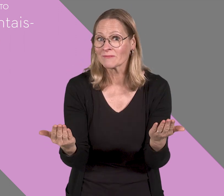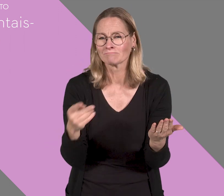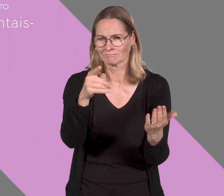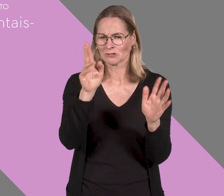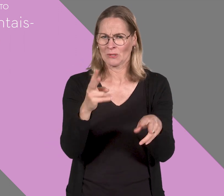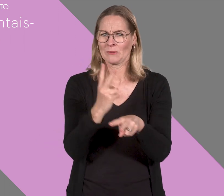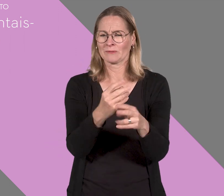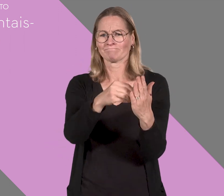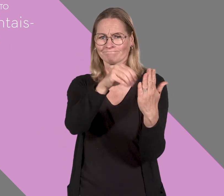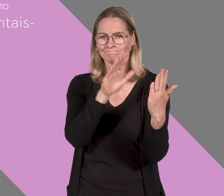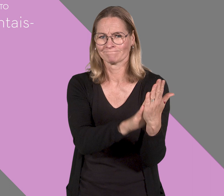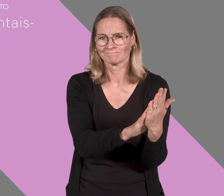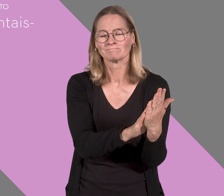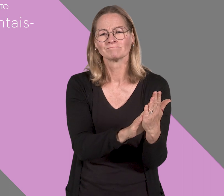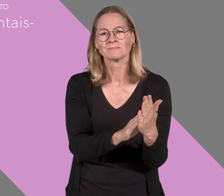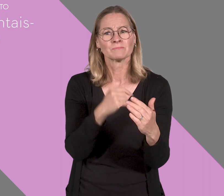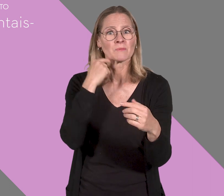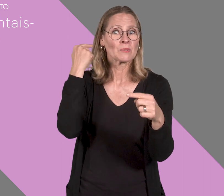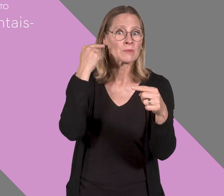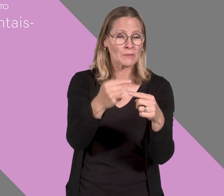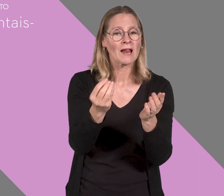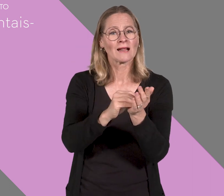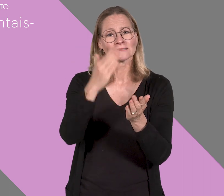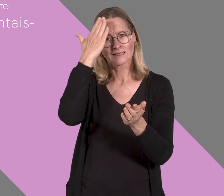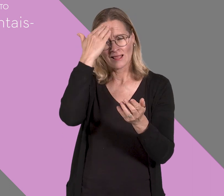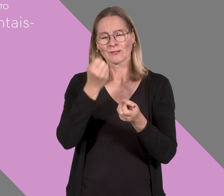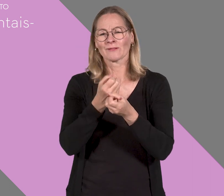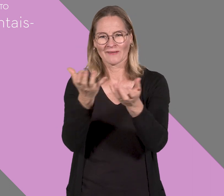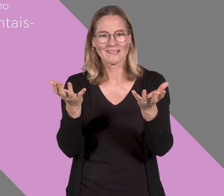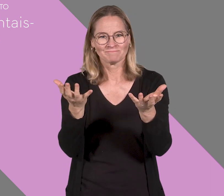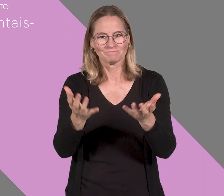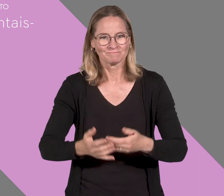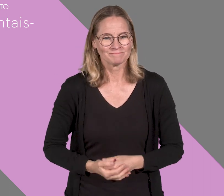joten merkkaahan päivä jo kalenteriisi! Lisätietoja luvassa myöhemmin.